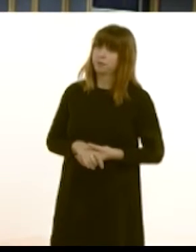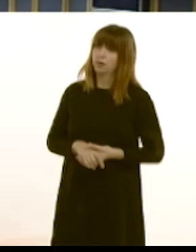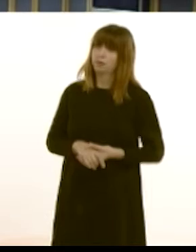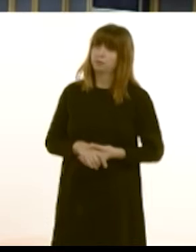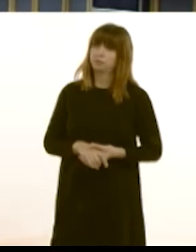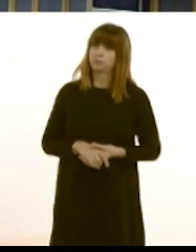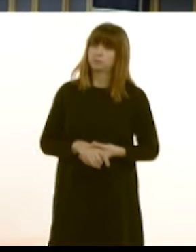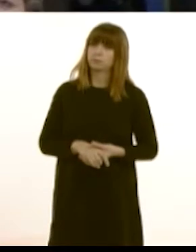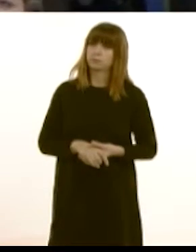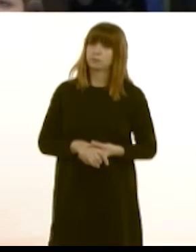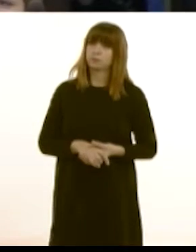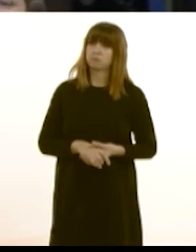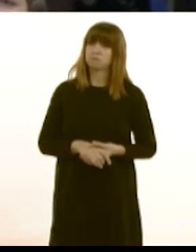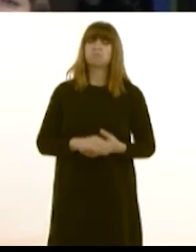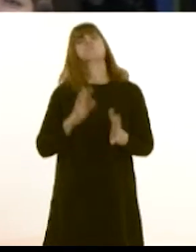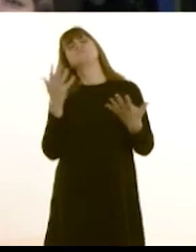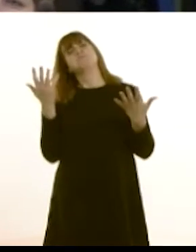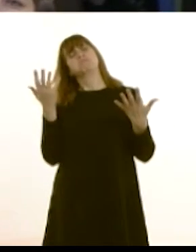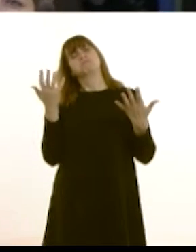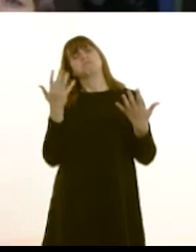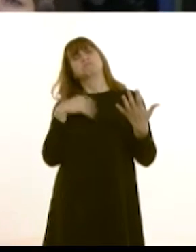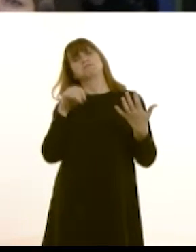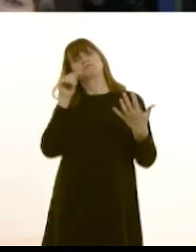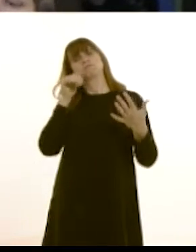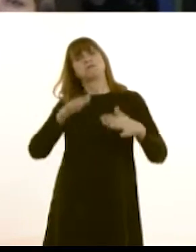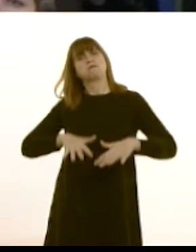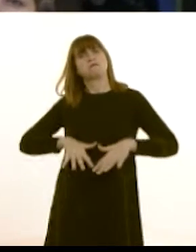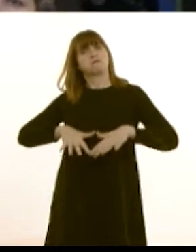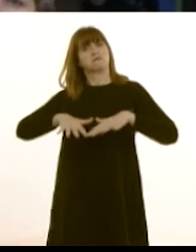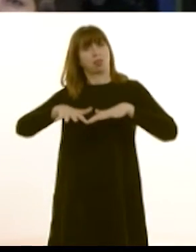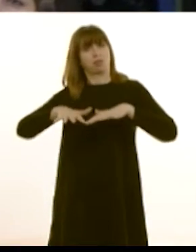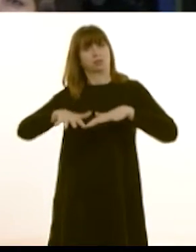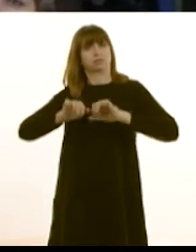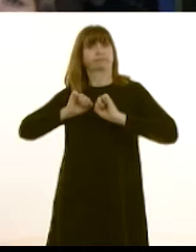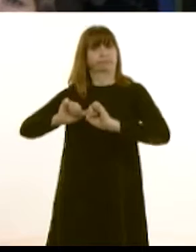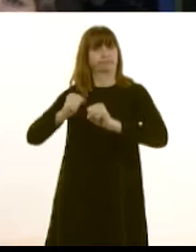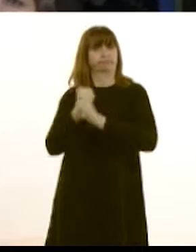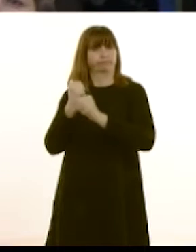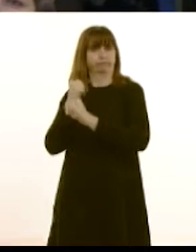waith atal llifogydd wedi digwydd ac, yn wyneb her gynyddol newid hinsawdd, lle mae lefelauír mÙr ac yn y blaen yn codiín uwch.